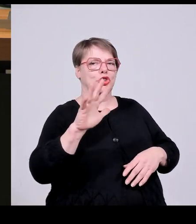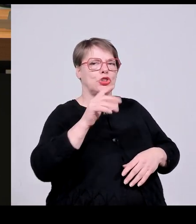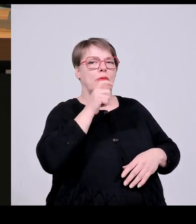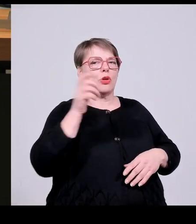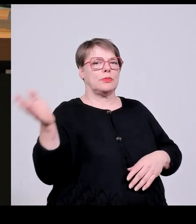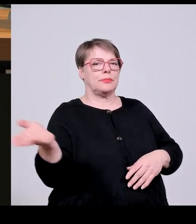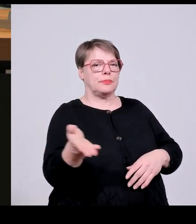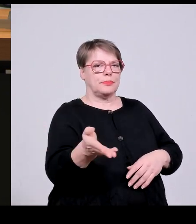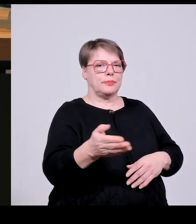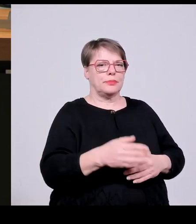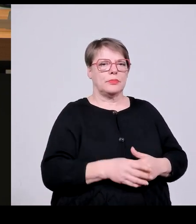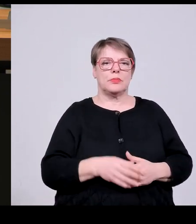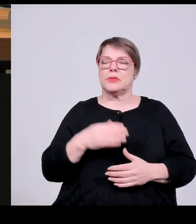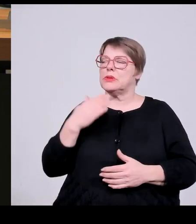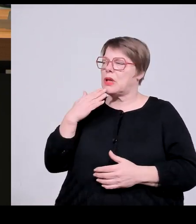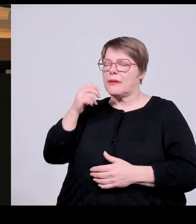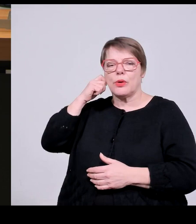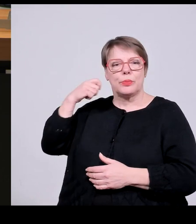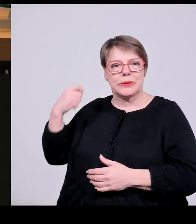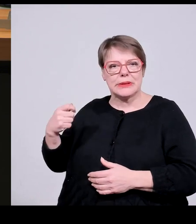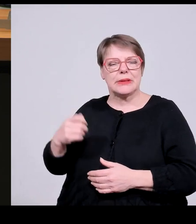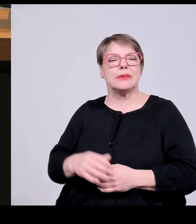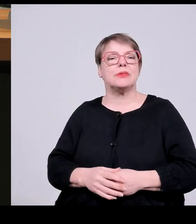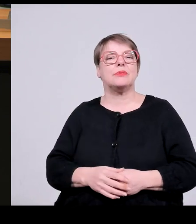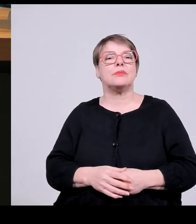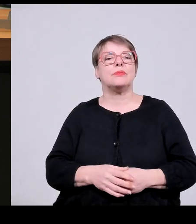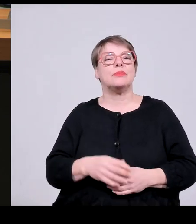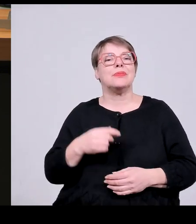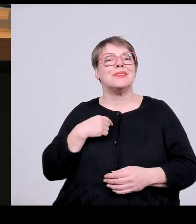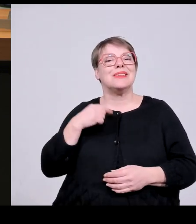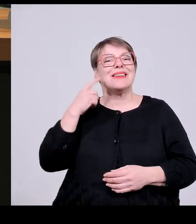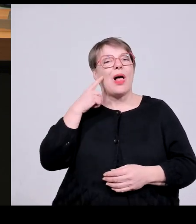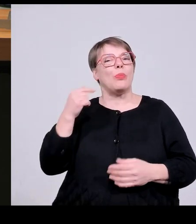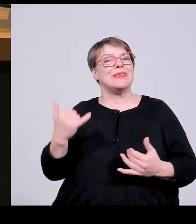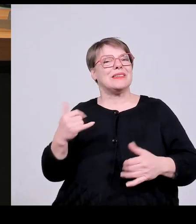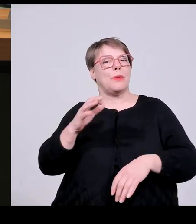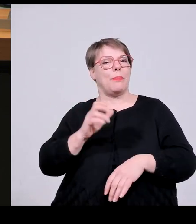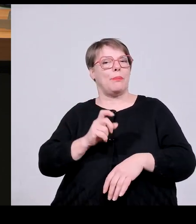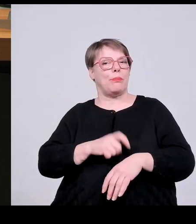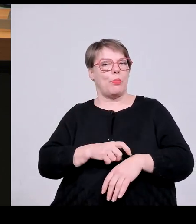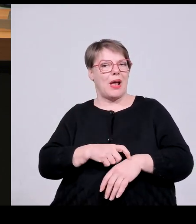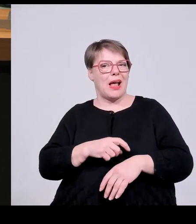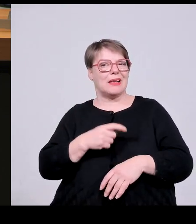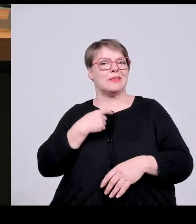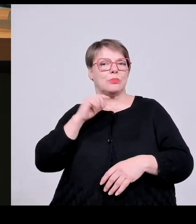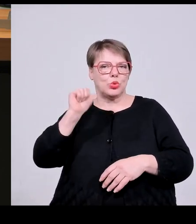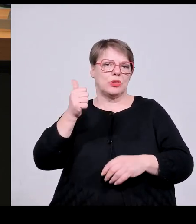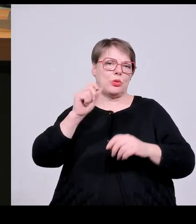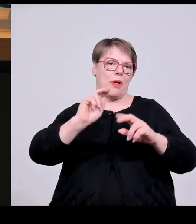inhaltlich untauglich wäre. Das ist ziemlich dicht angelegt an das Tempelhofer Feld Gesetz, heißt also, wir haben